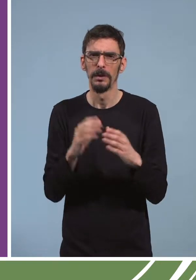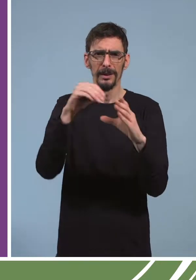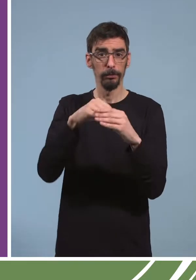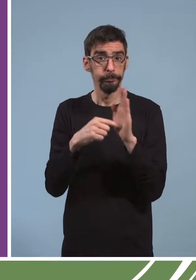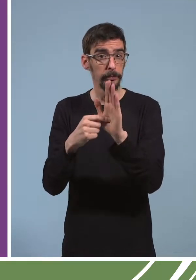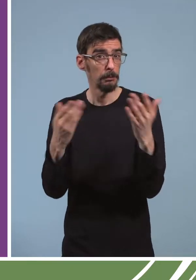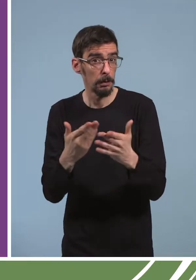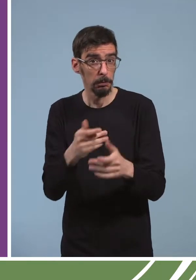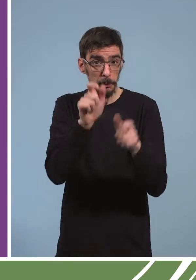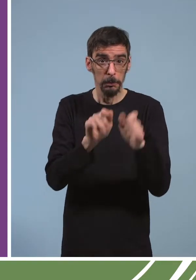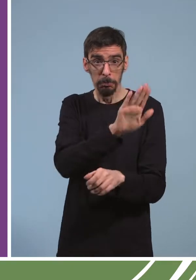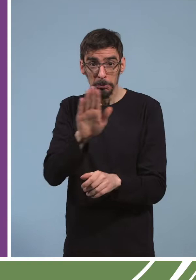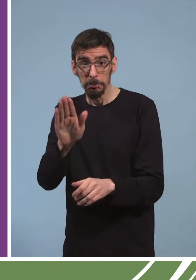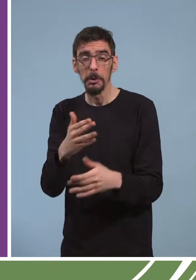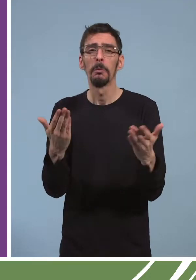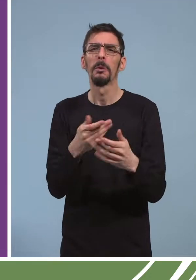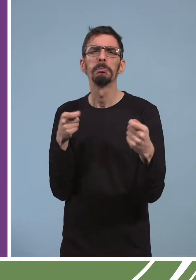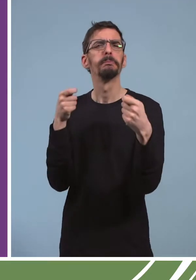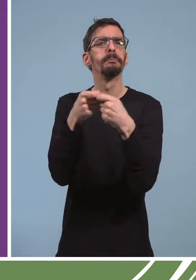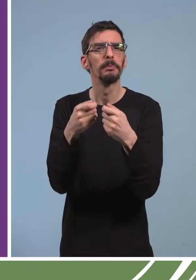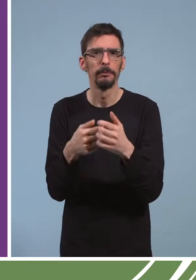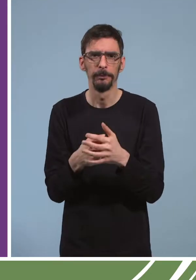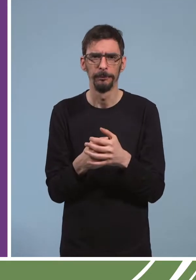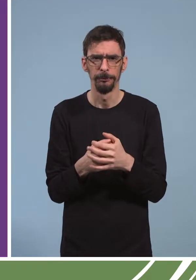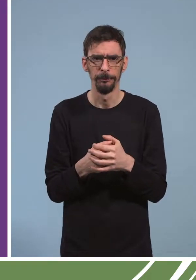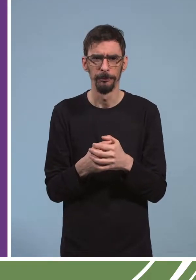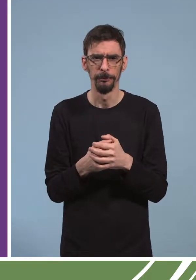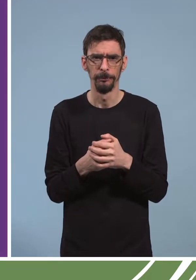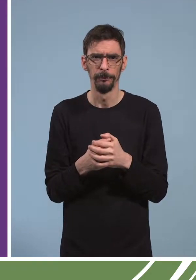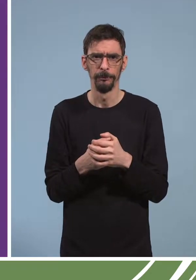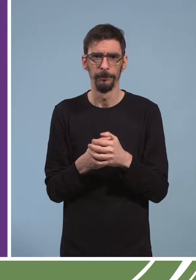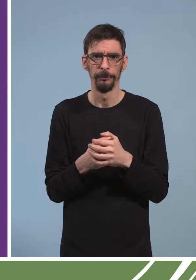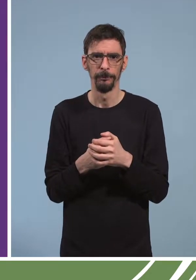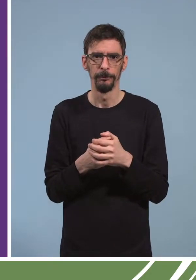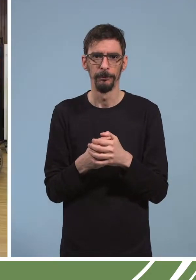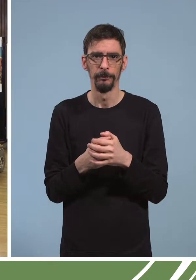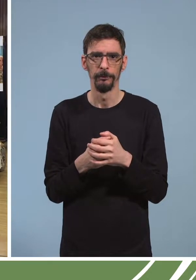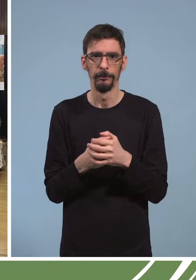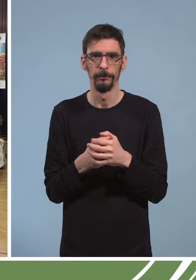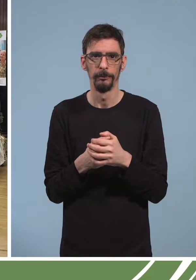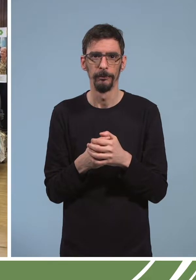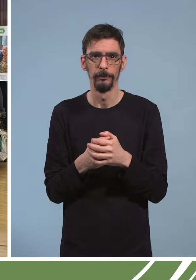Inklusions-Tipp: Denk an die Bedürfnisse deiner Teilnehmenden und wie du für Zugänglichkeit für alle sorgen kannst.